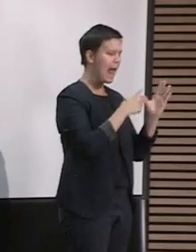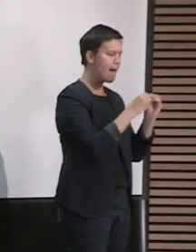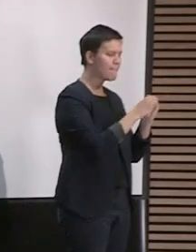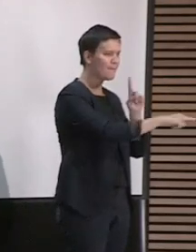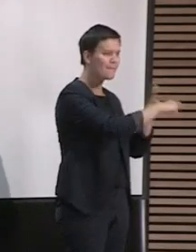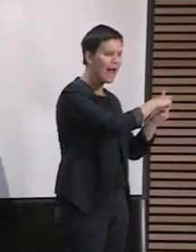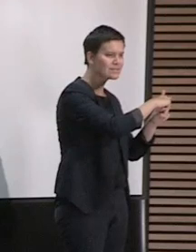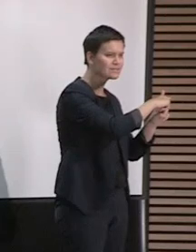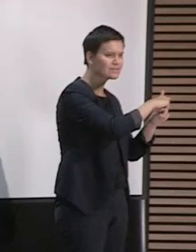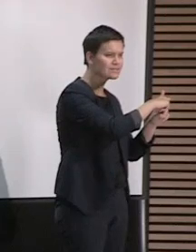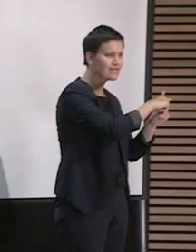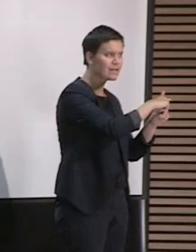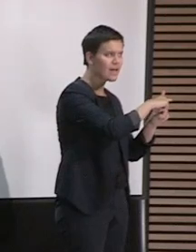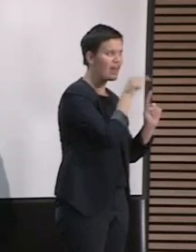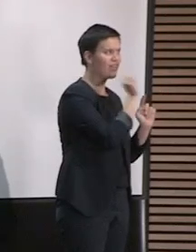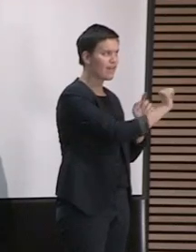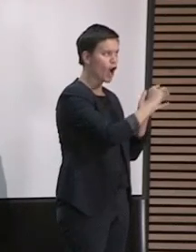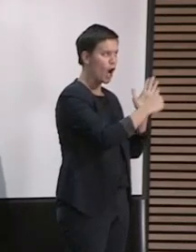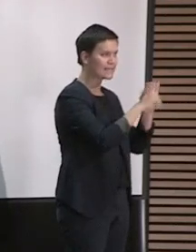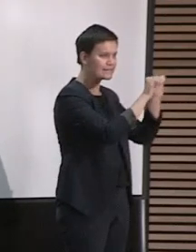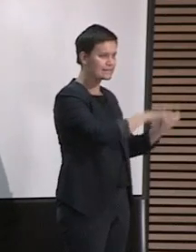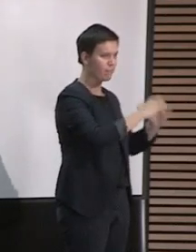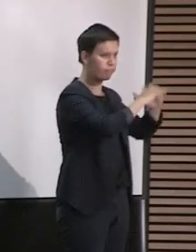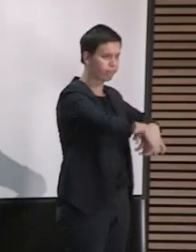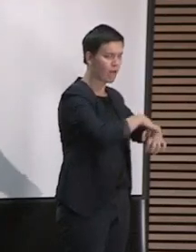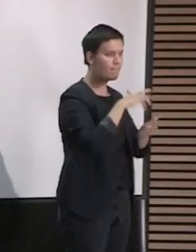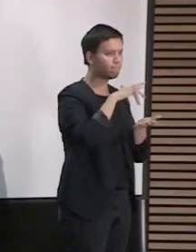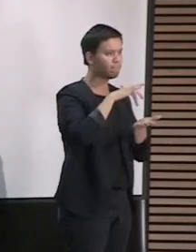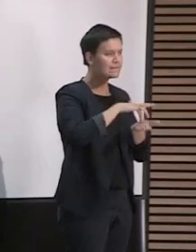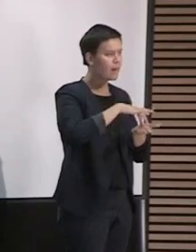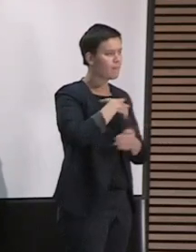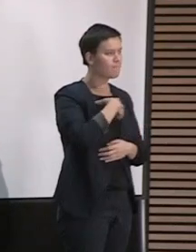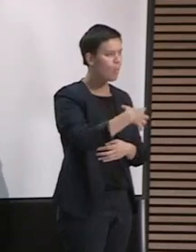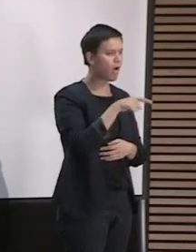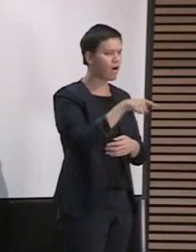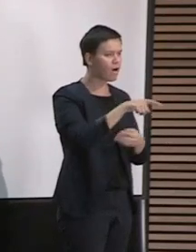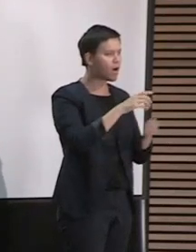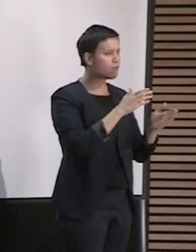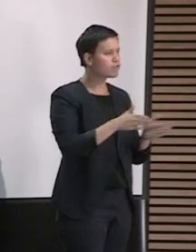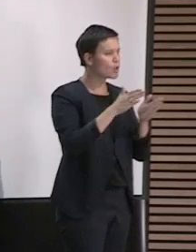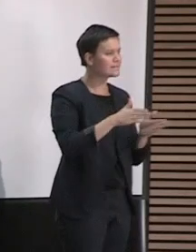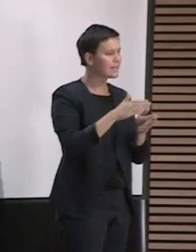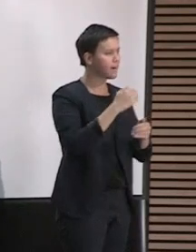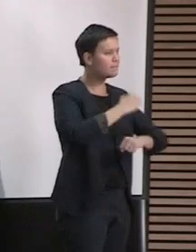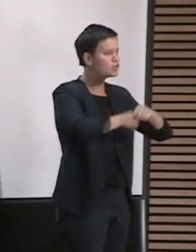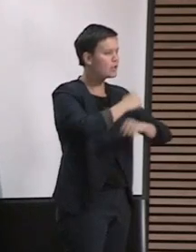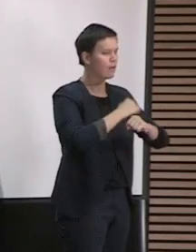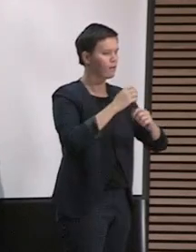Akarana i tenei ata? Kua